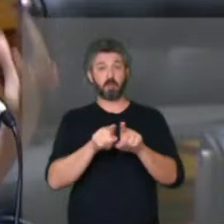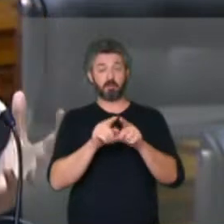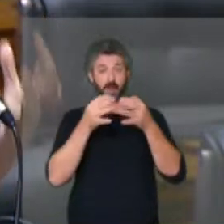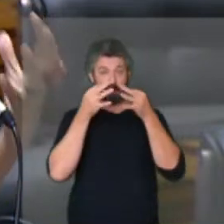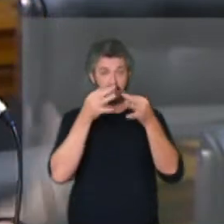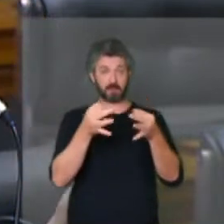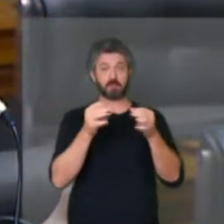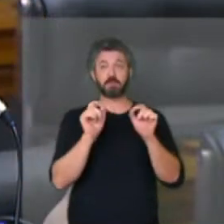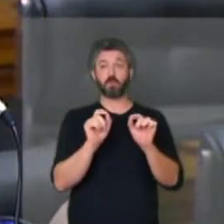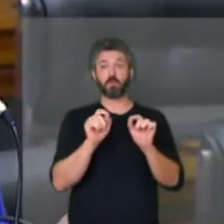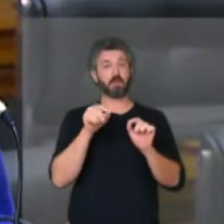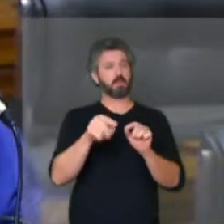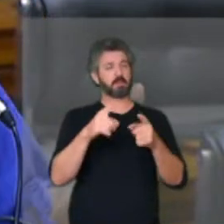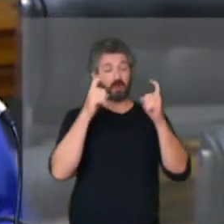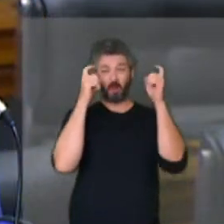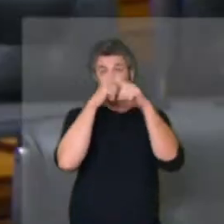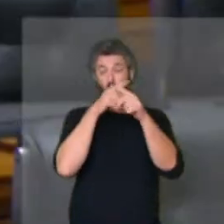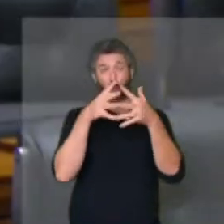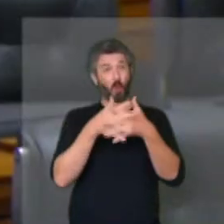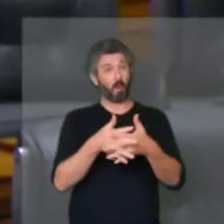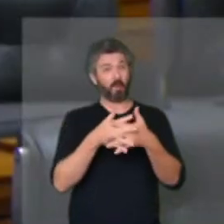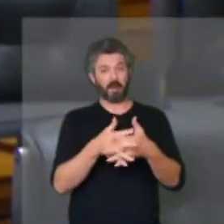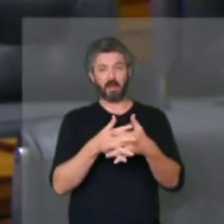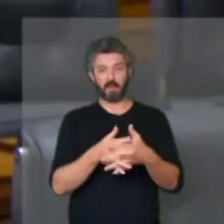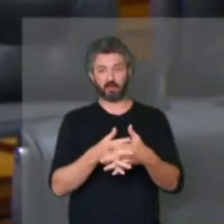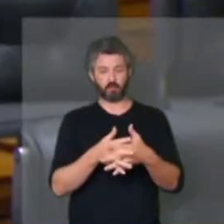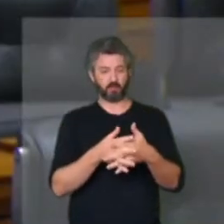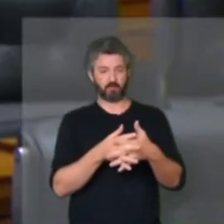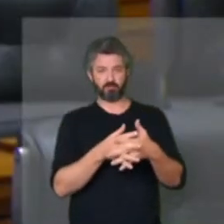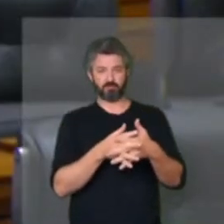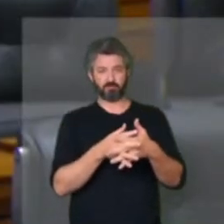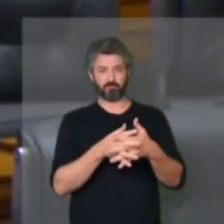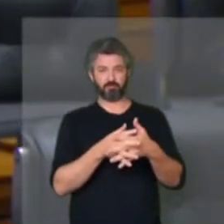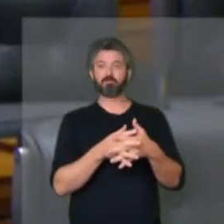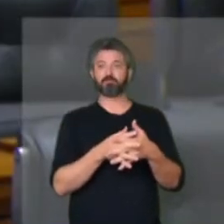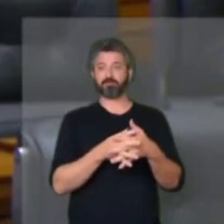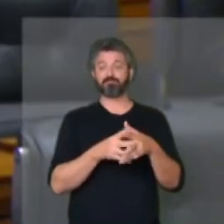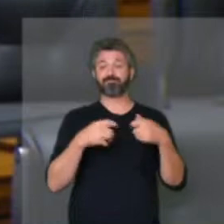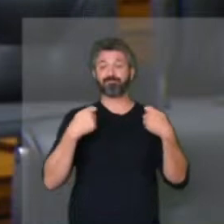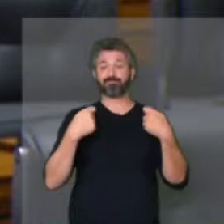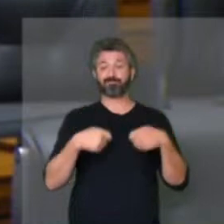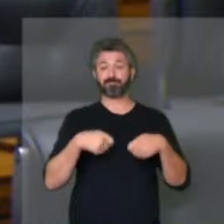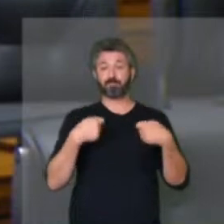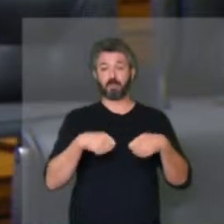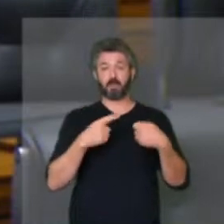CIDADE CIVIL TAMBÉM CHAMAM A ATENÇÃO QUE A MATÉRIA É COMPLEXA, E QUE HÁ COMPLEXIDADE DA MATÉRIA EXIGE QUE A GENTE DISCUTA MAIS, QUE